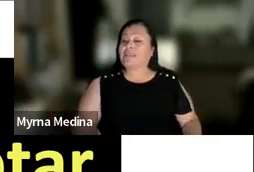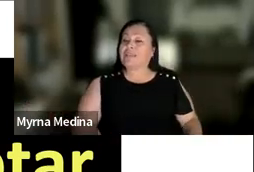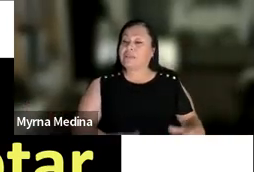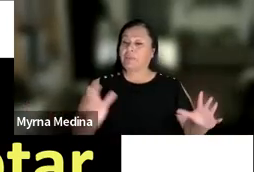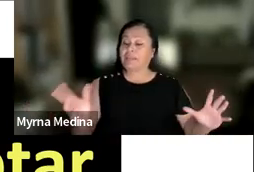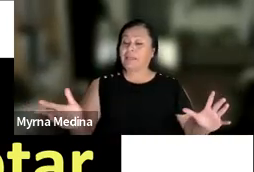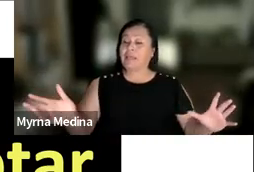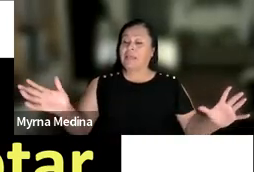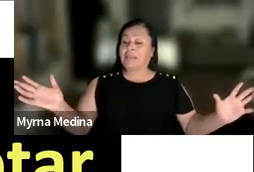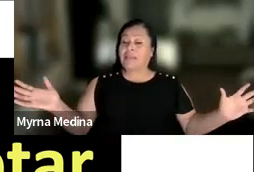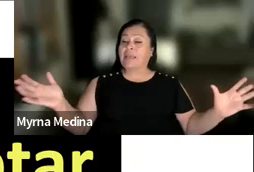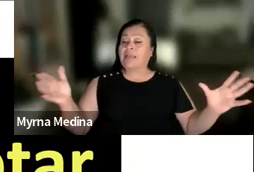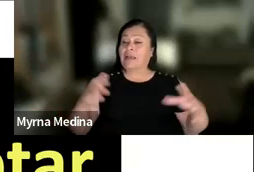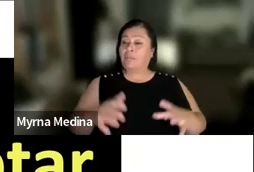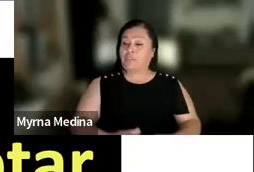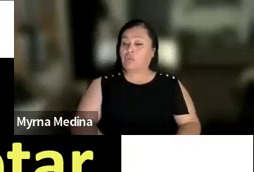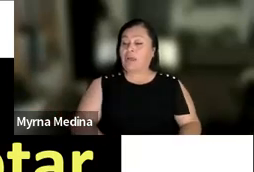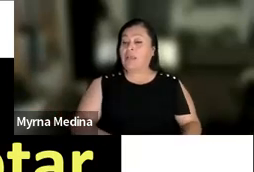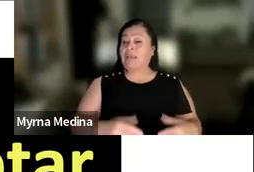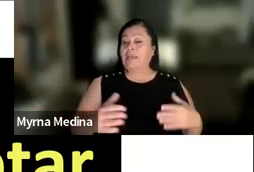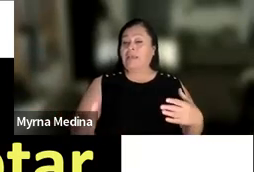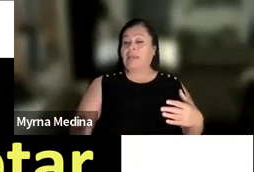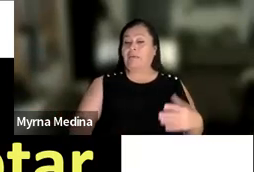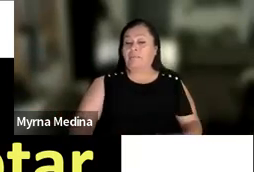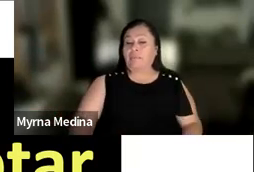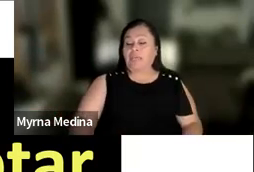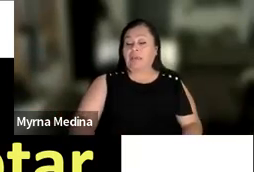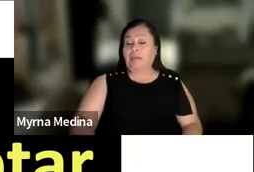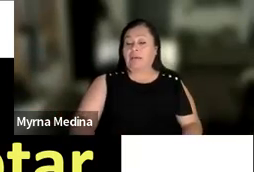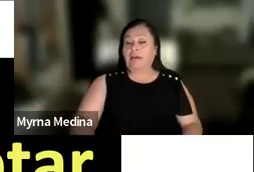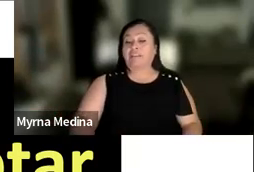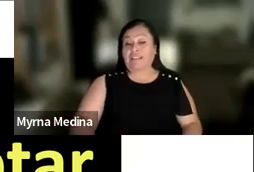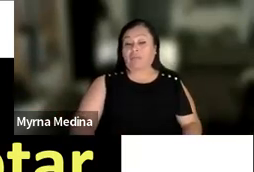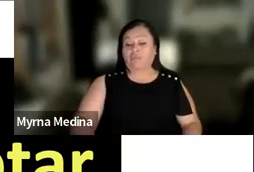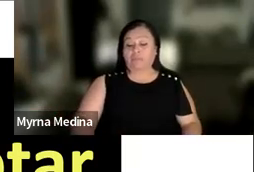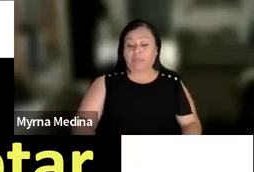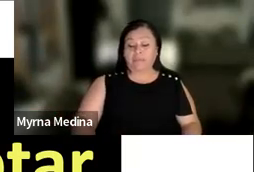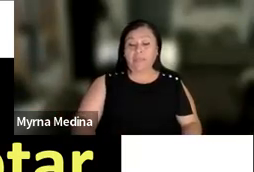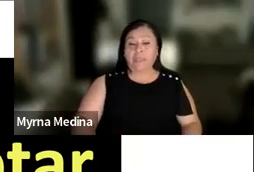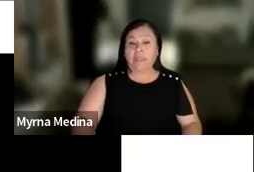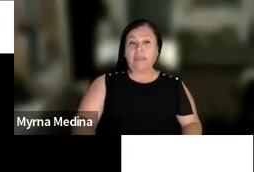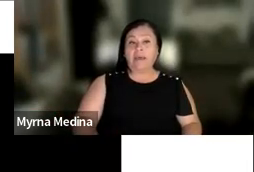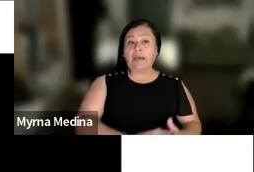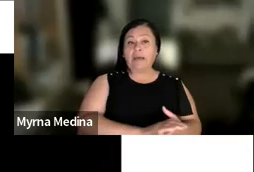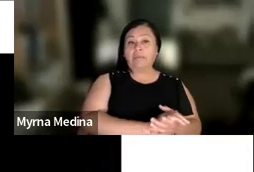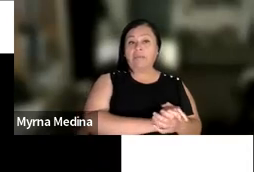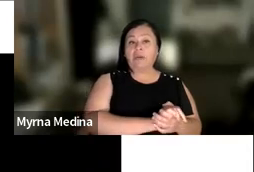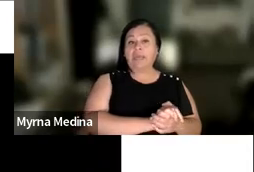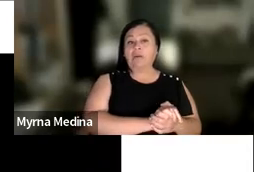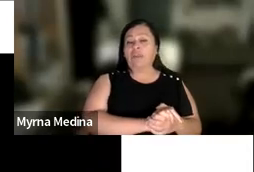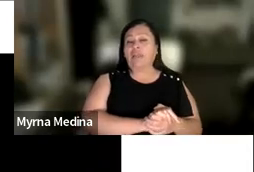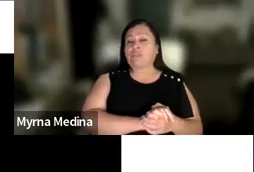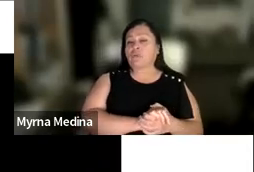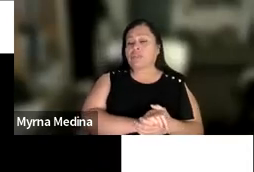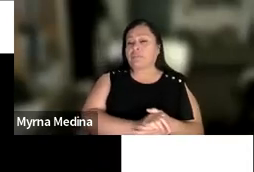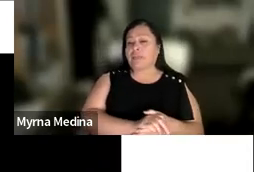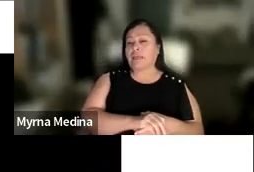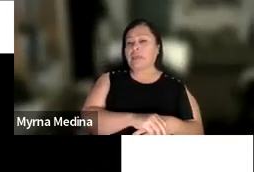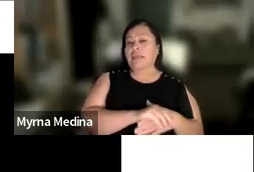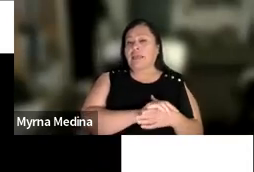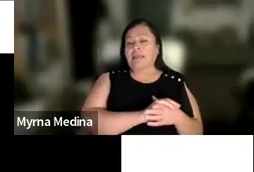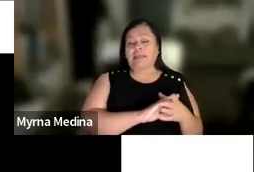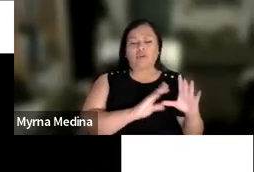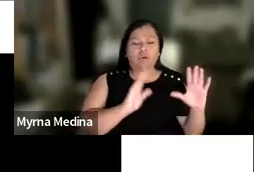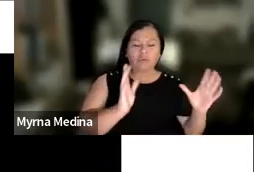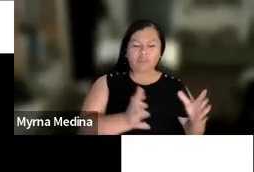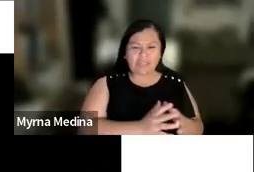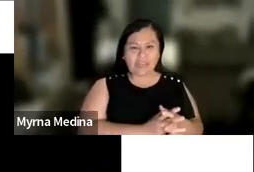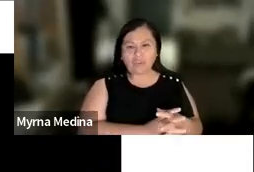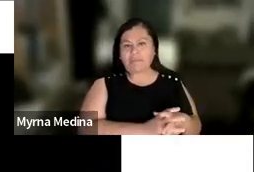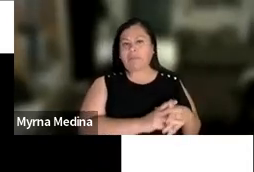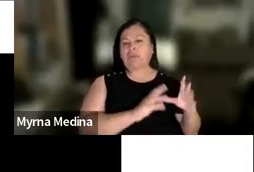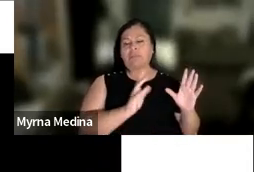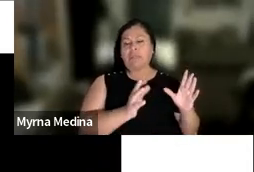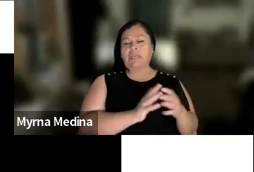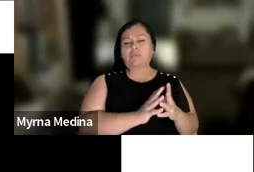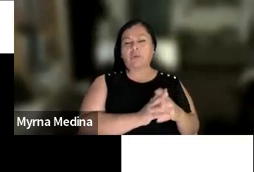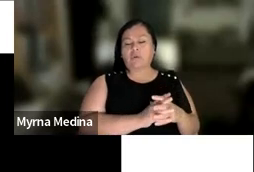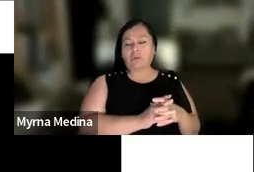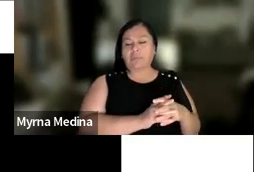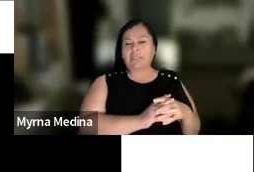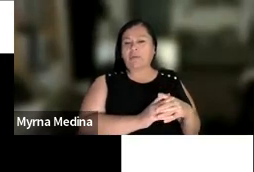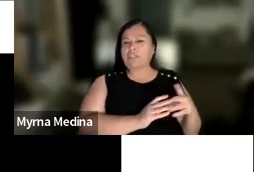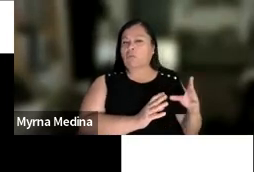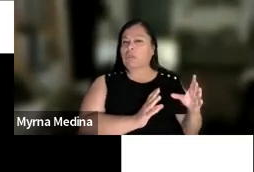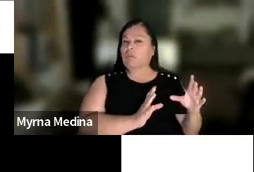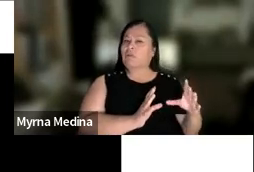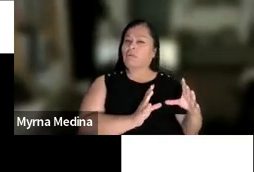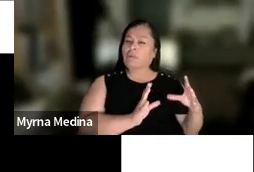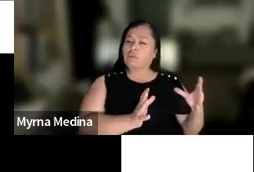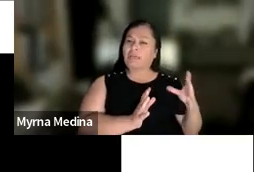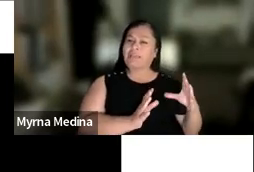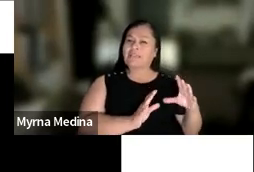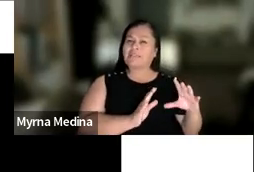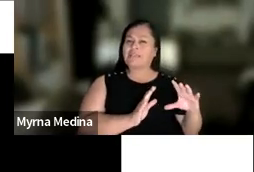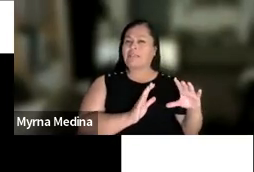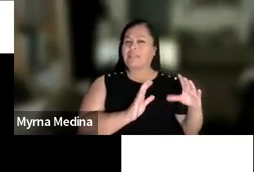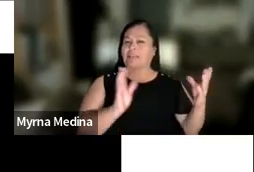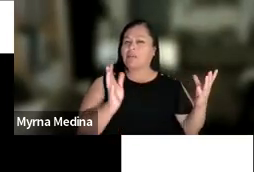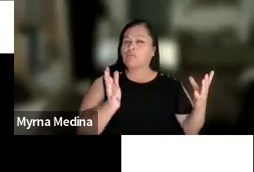Probablemente no se den cuenta de que alguien les está hablando por el por el mismo hecho de que ellos ya tienen esa pérdida del campo visual afectado a una de las cosas verdad ¿